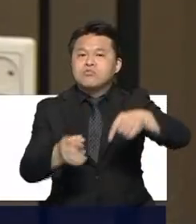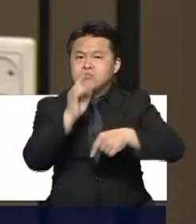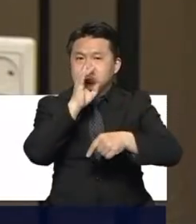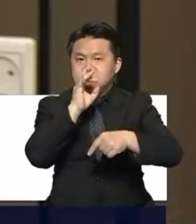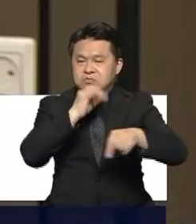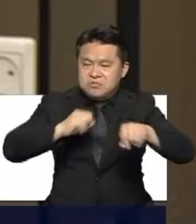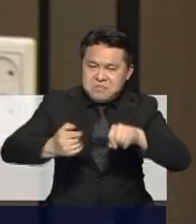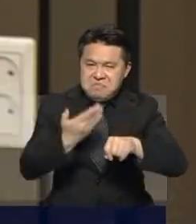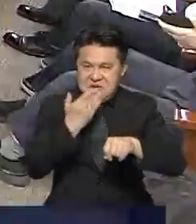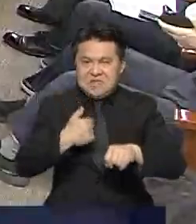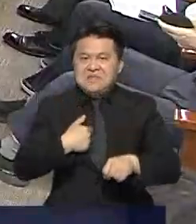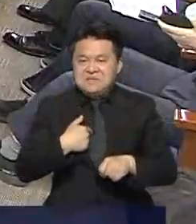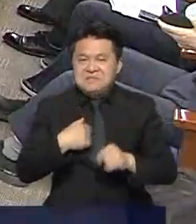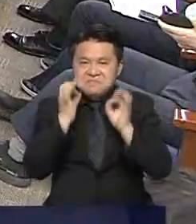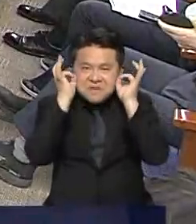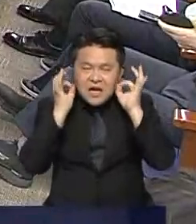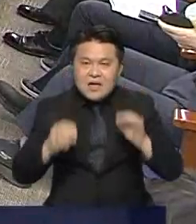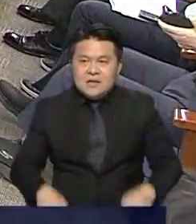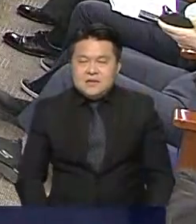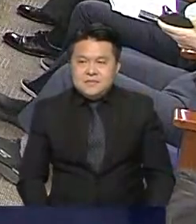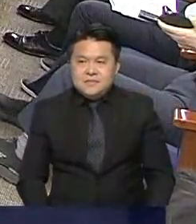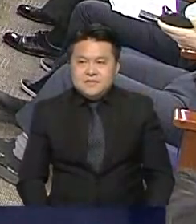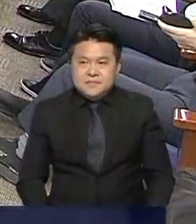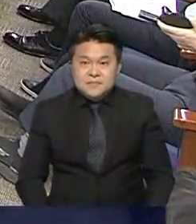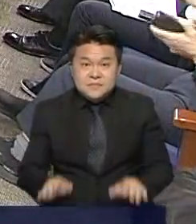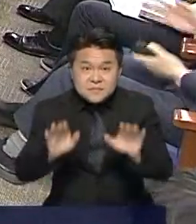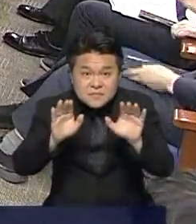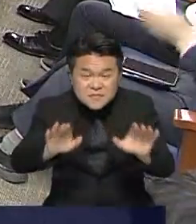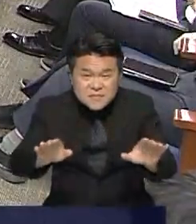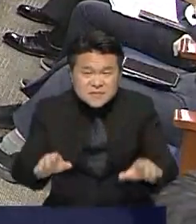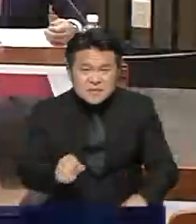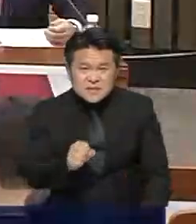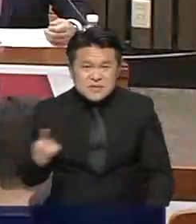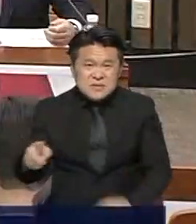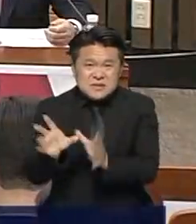(기자) 여소야대의 국회 상황을 돌파할 방법은 국민 지지를 얻는 것밖에 없다며